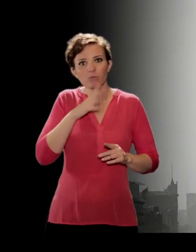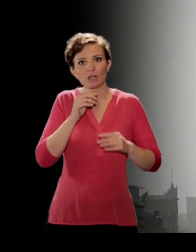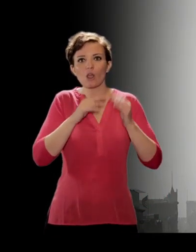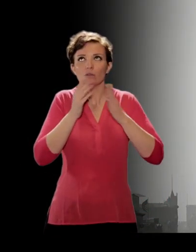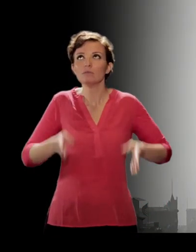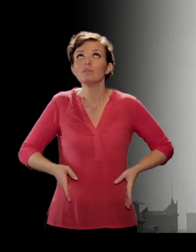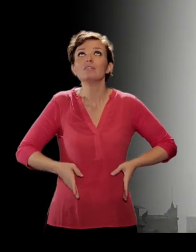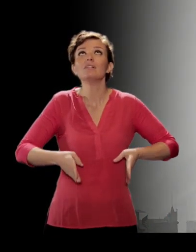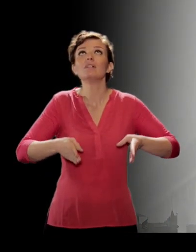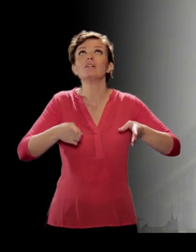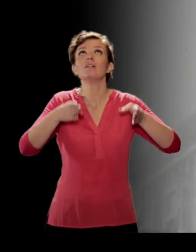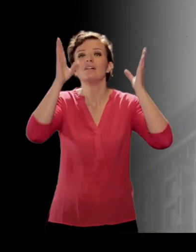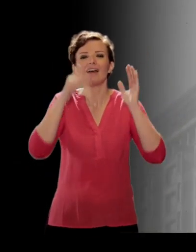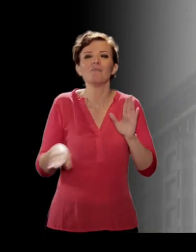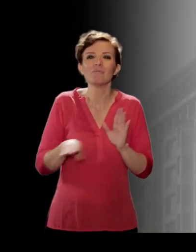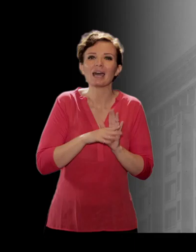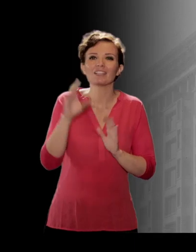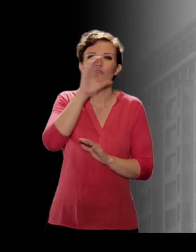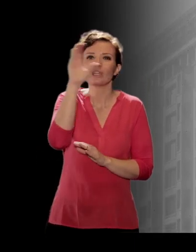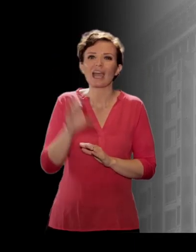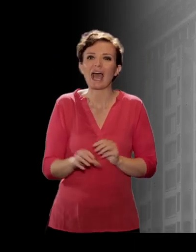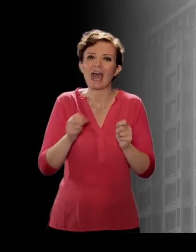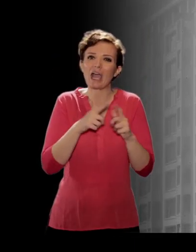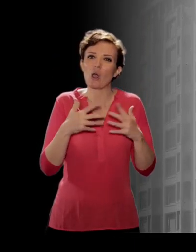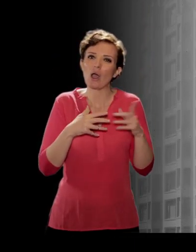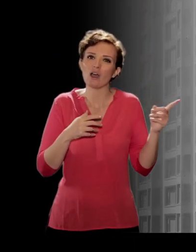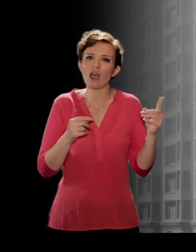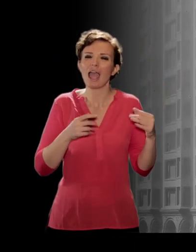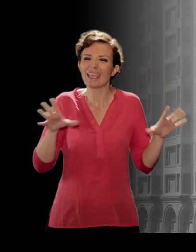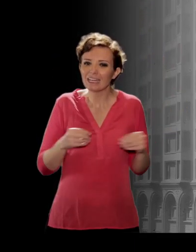Dalla scuola di Chicago, dove si sperimentavano le prime costruzioni alte